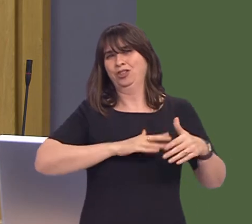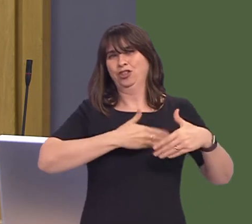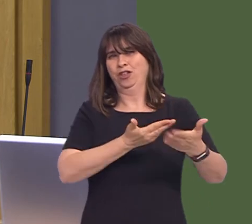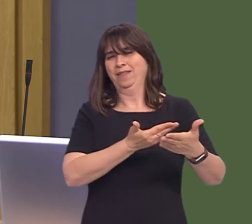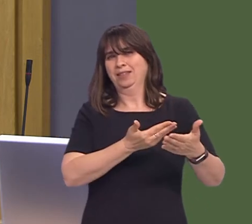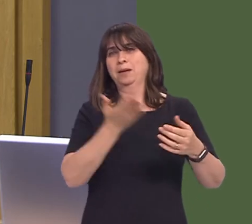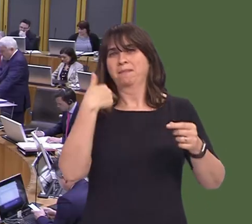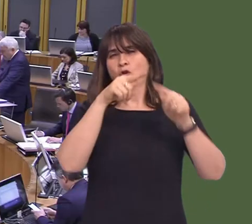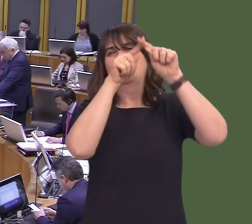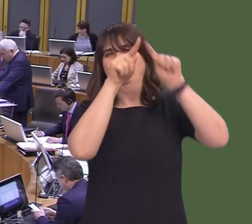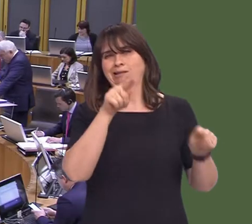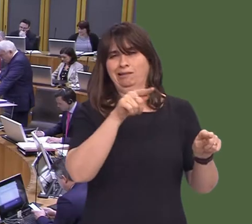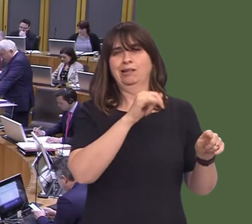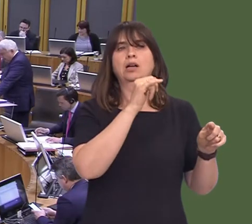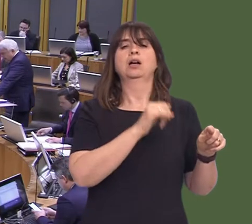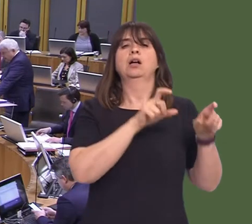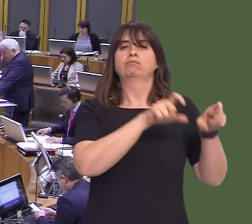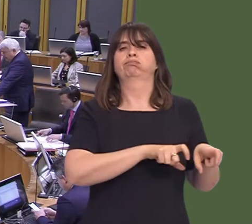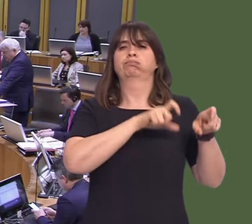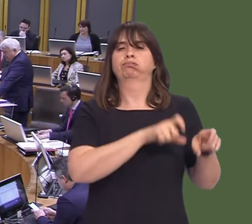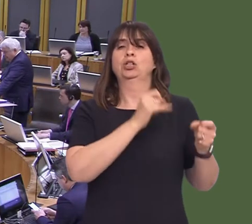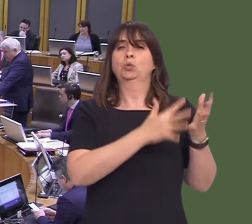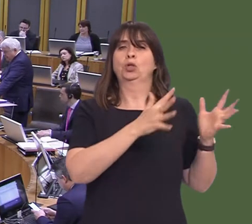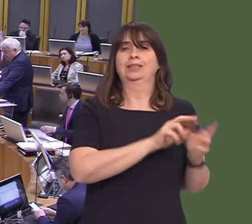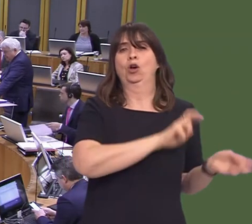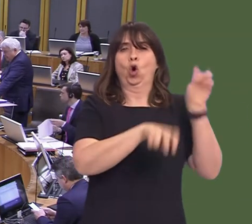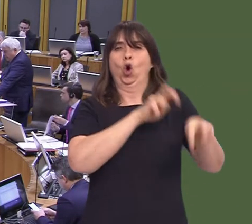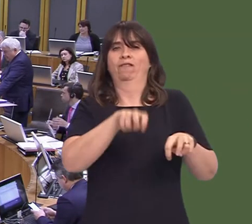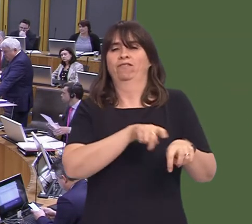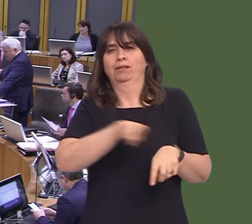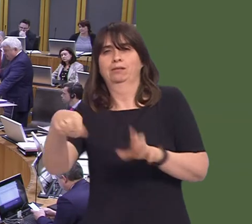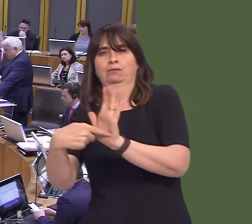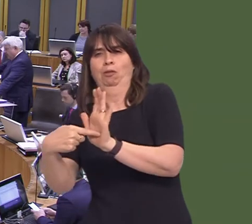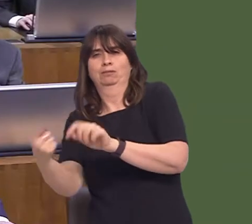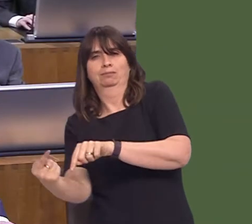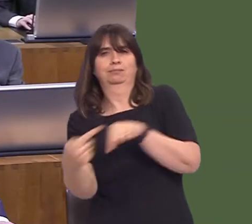yn gorfod stopio yn Abertawe am beth amser er mwyn i bobl fod yn gyfforddus. Felly, beth